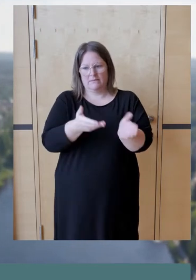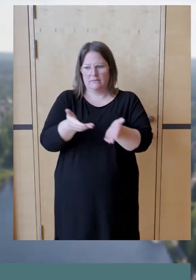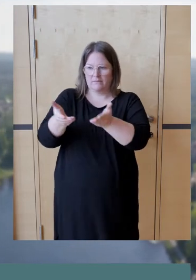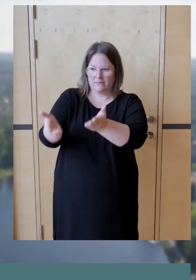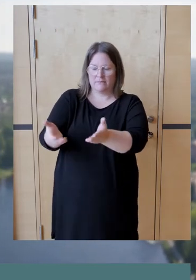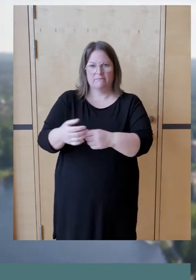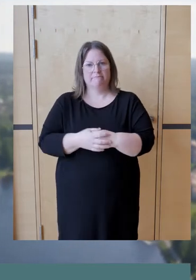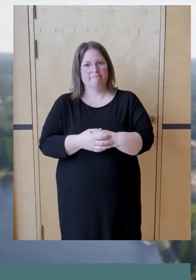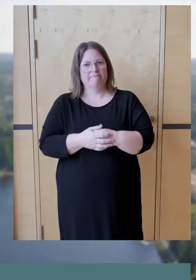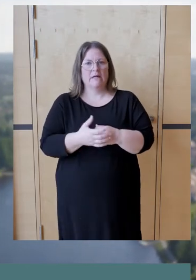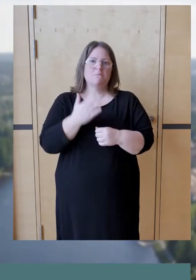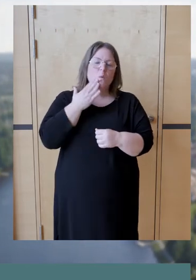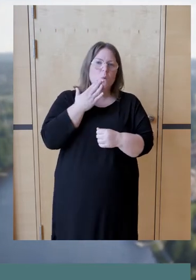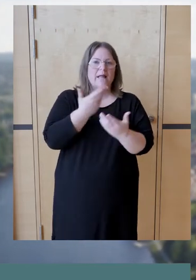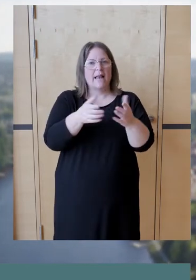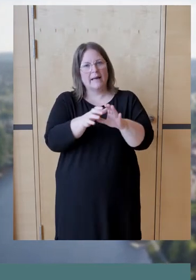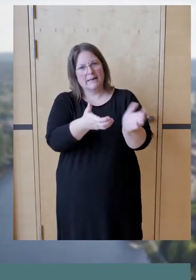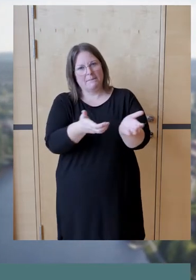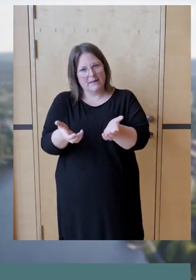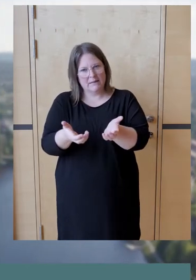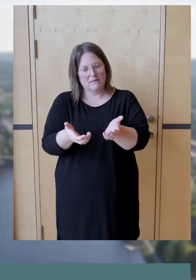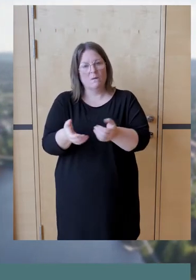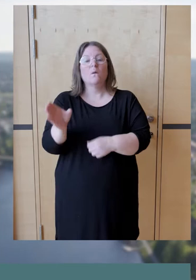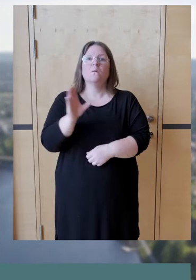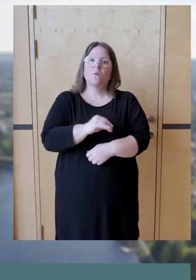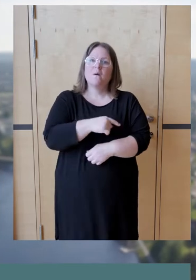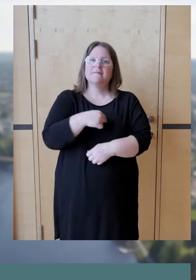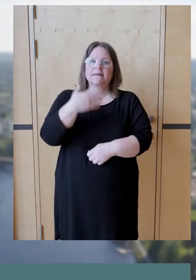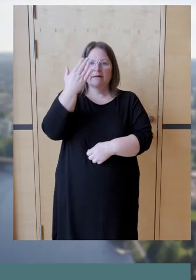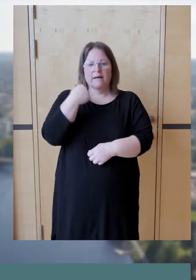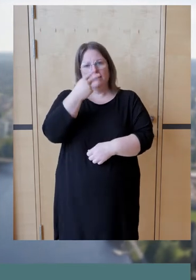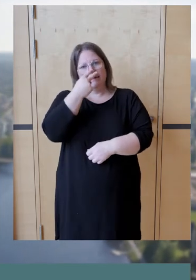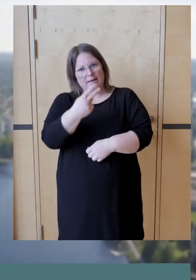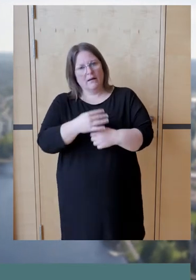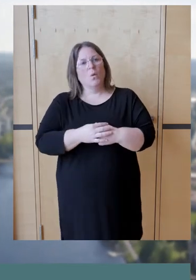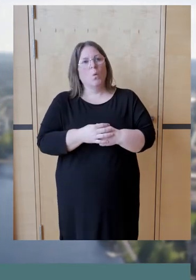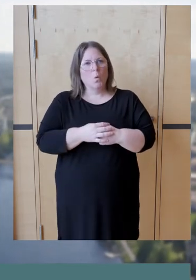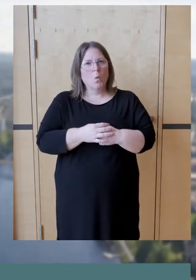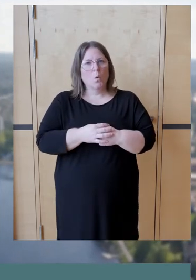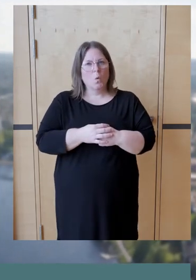Detta beslut är bättre notera också Pratar vi 85 protokoll fakta